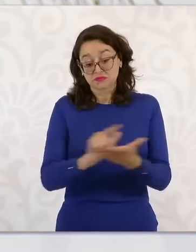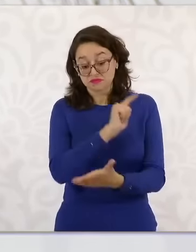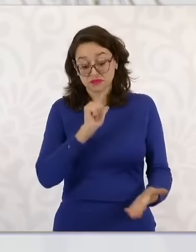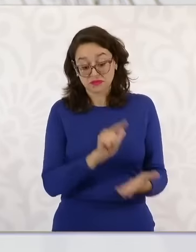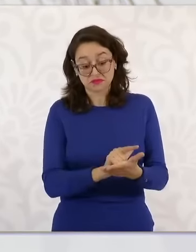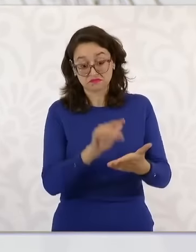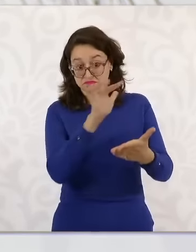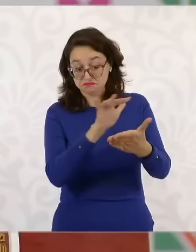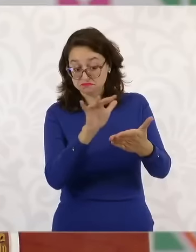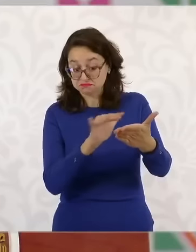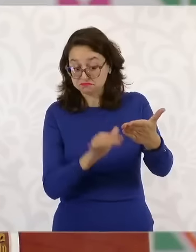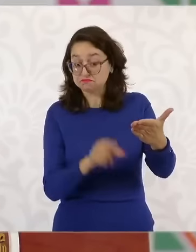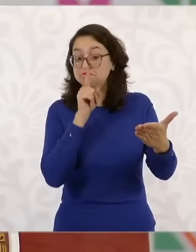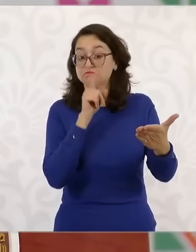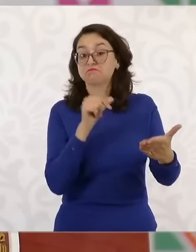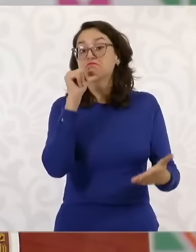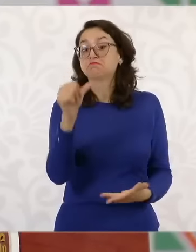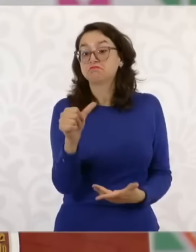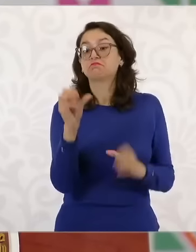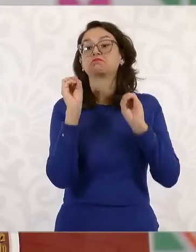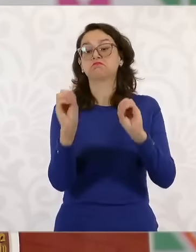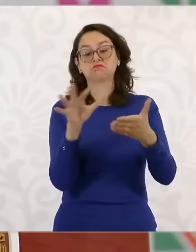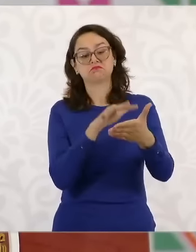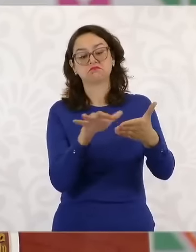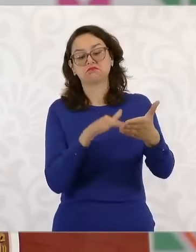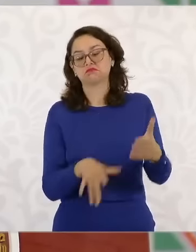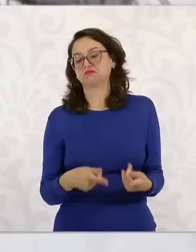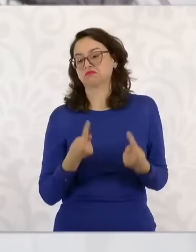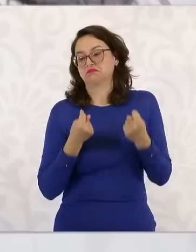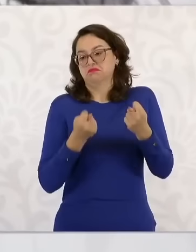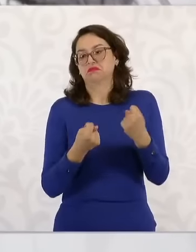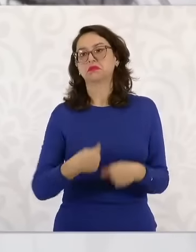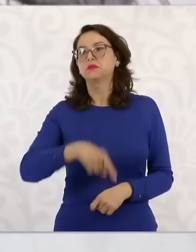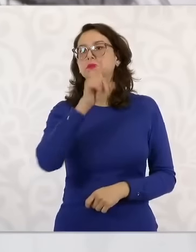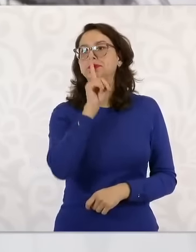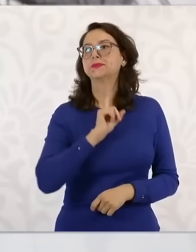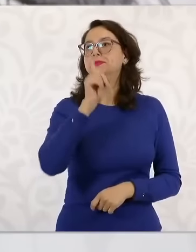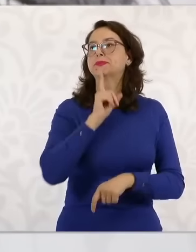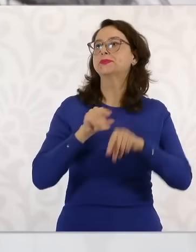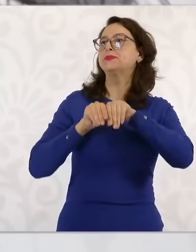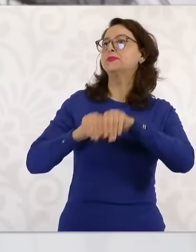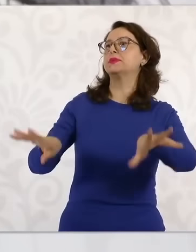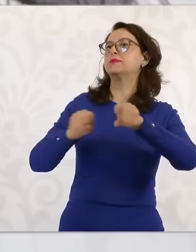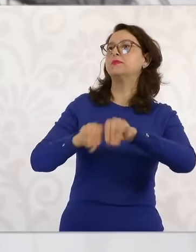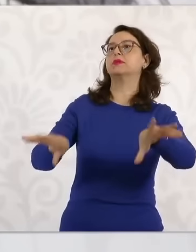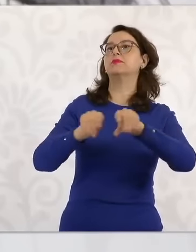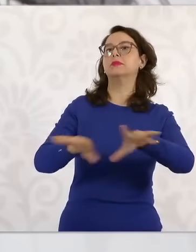la han leído o ya la leyeron y como dice el ministro, mienten deliberadamente.